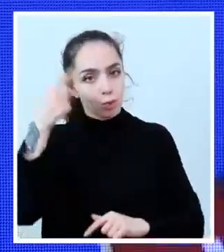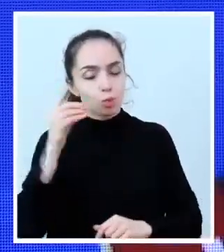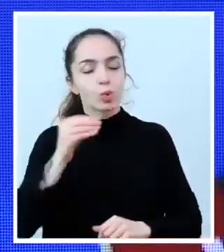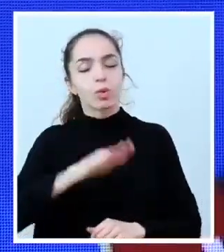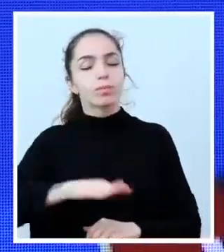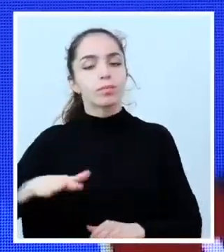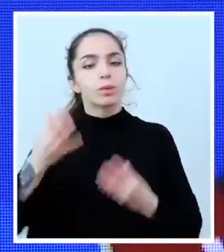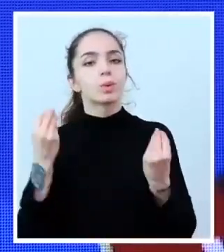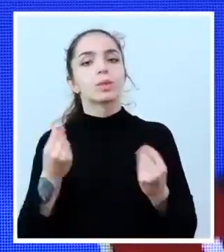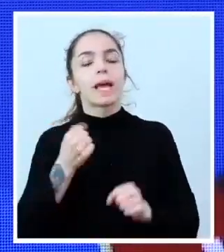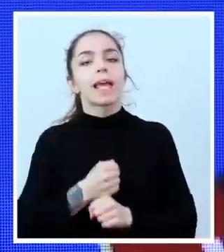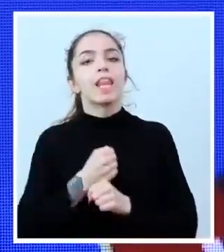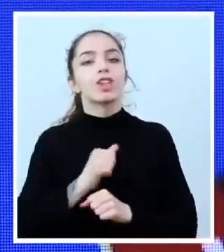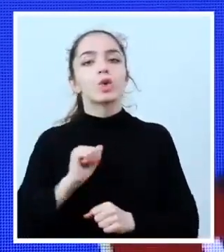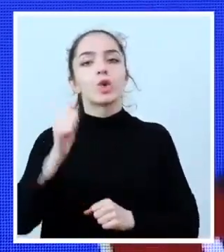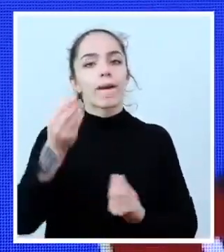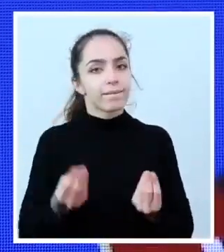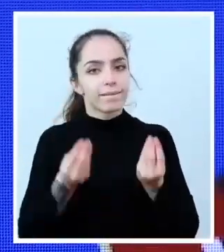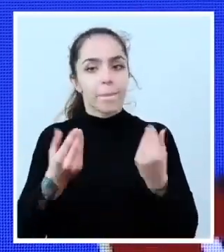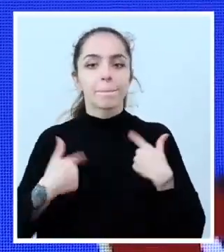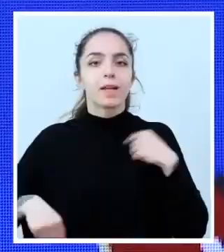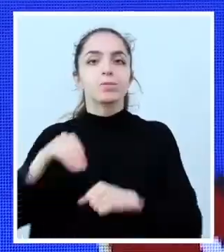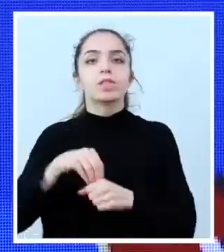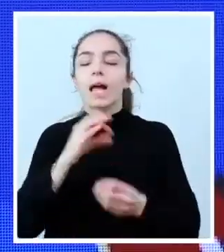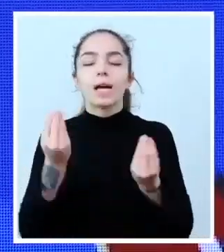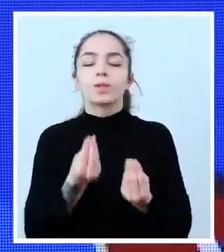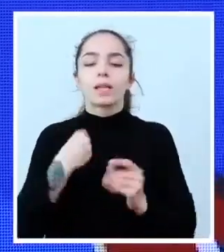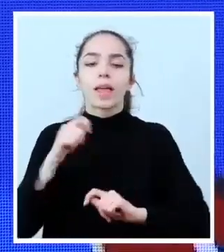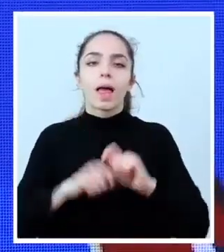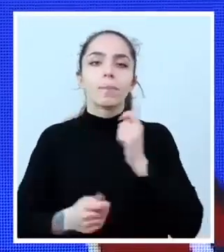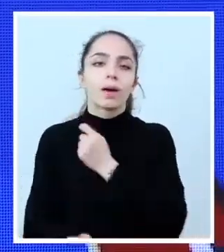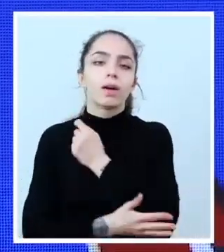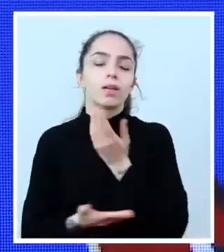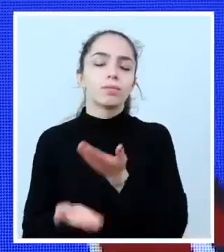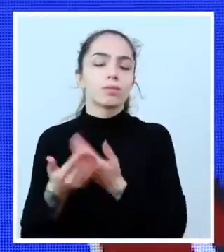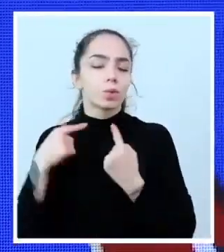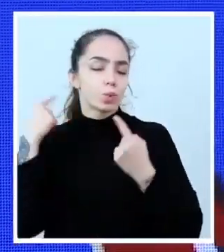Çocuklarımıza iyi bir gelecek vermemiz ve onların bizler için... daha güzel gelecekler yaratması gerektiğini düşünüyorum.